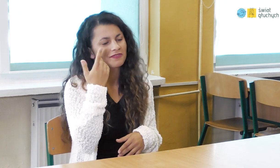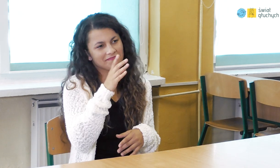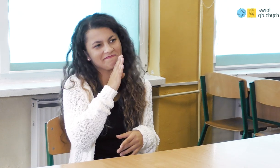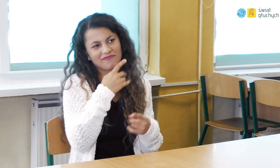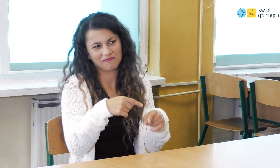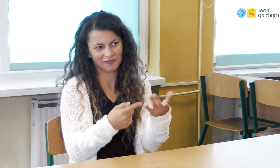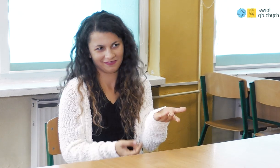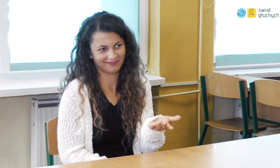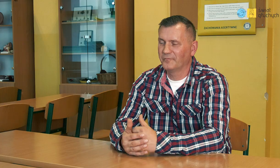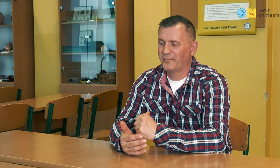Dawniej chyba nie było implantów?